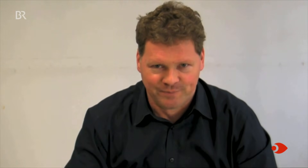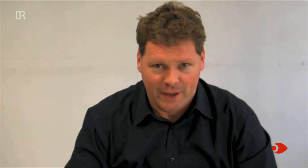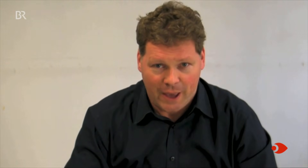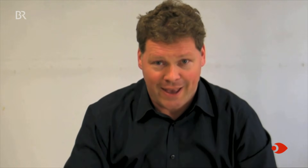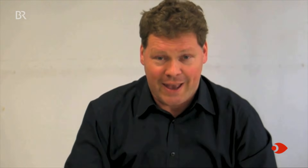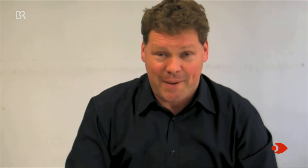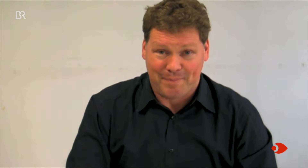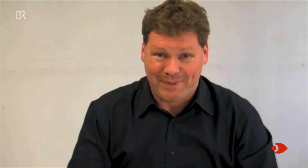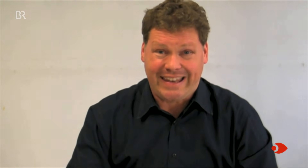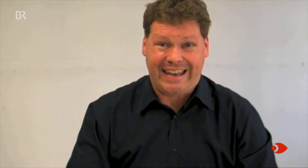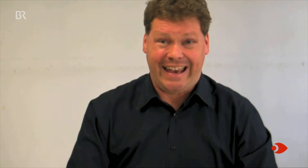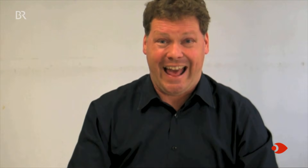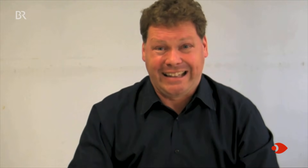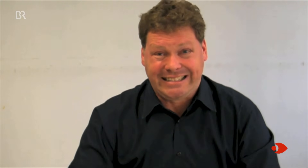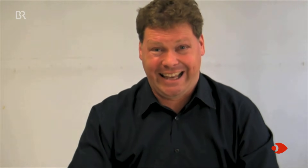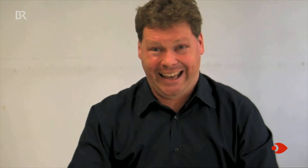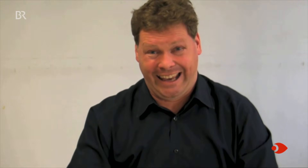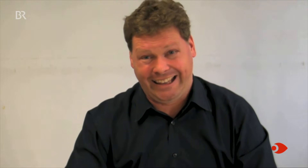Brillante ...